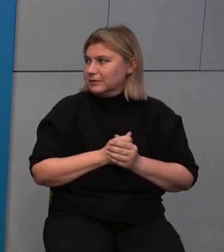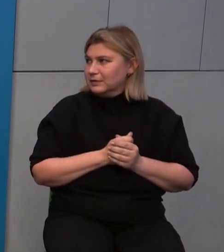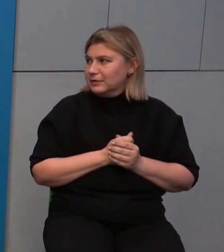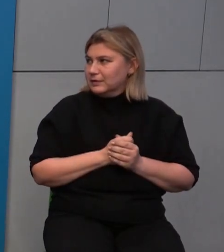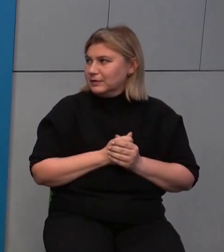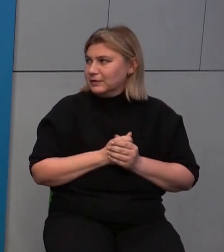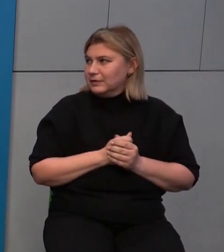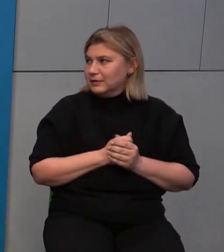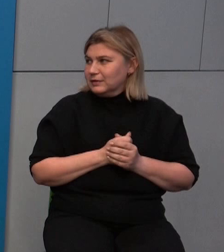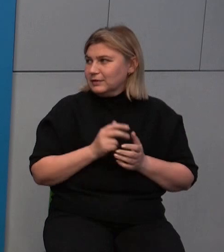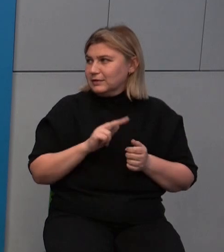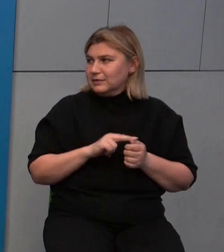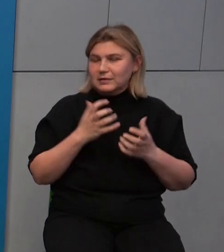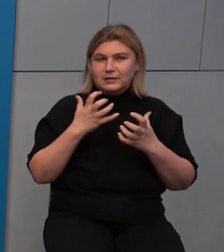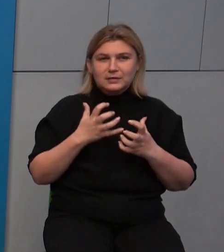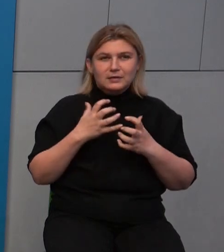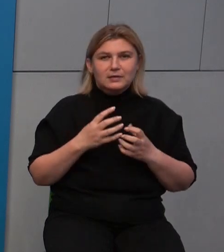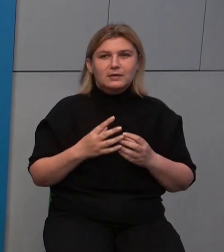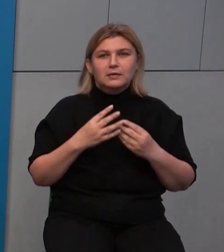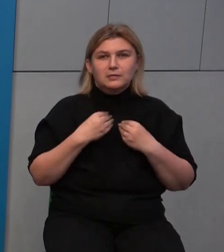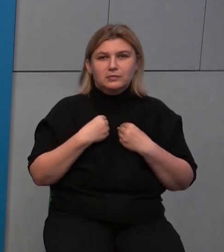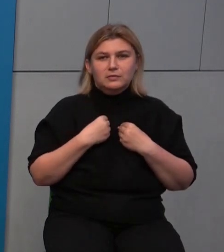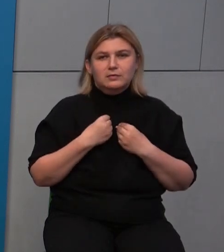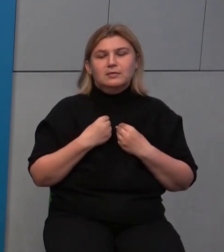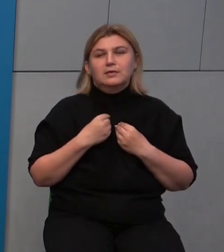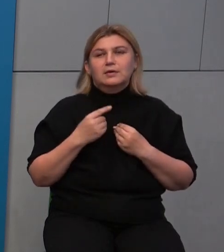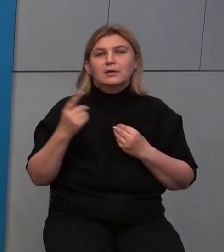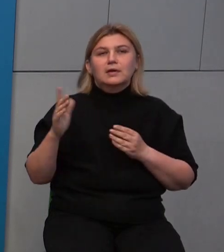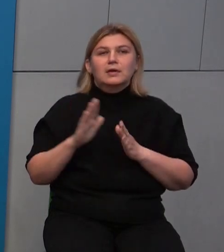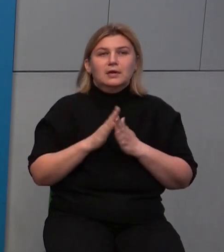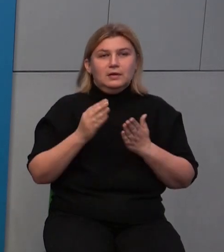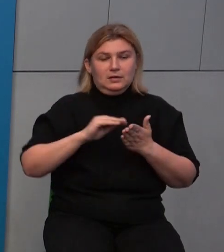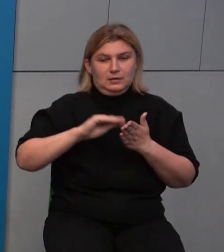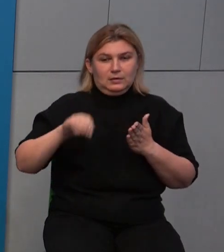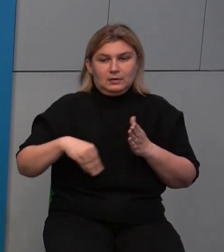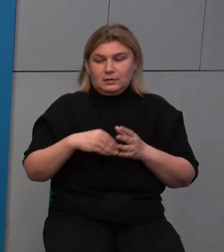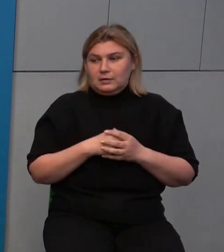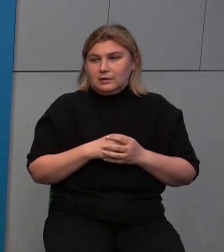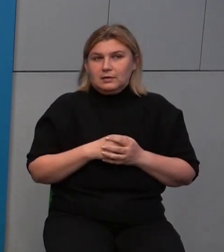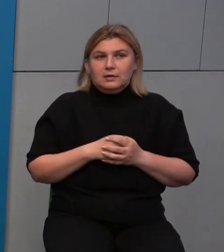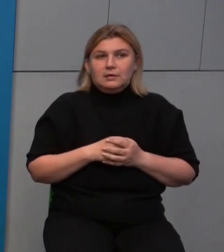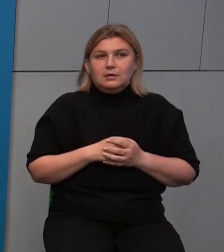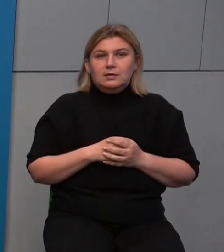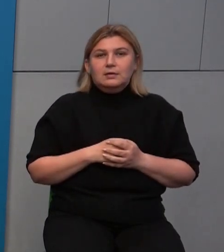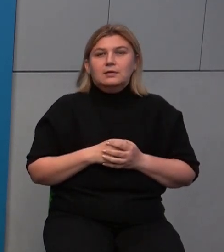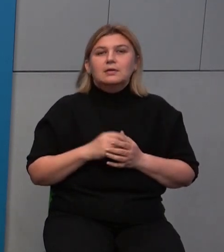które chciałyby otrzymać autograf na biografii Stanisława Lema.